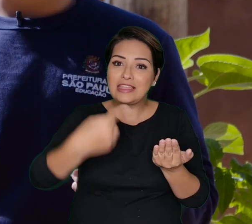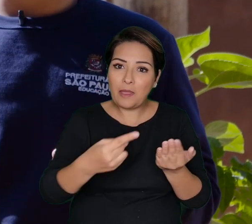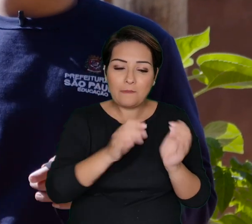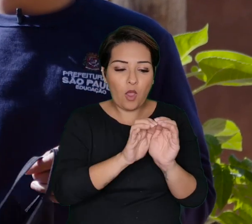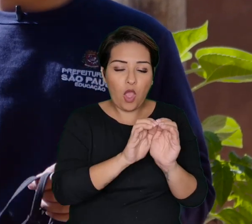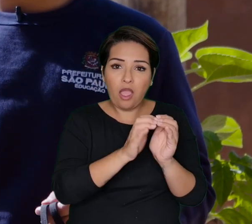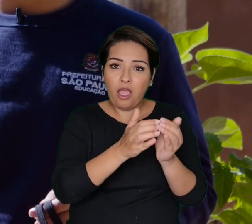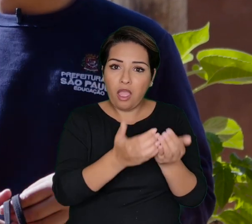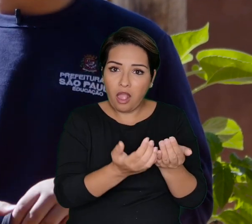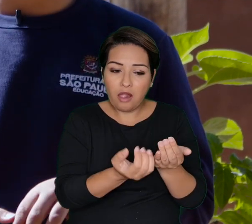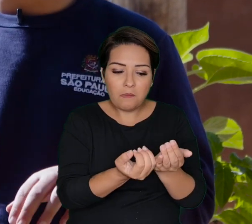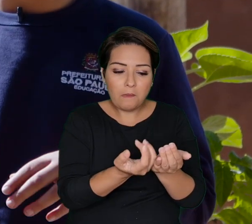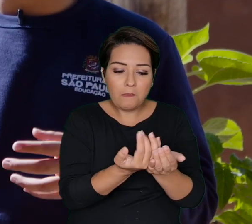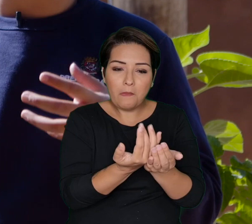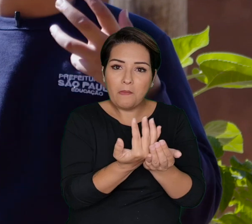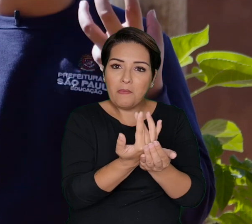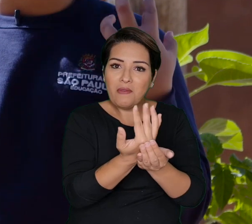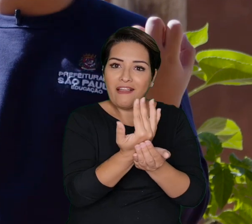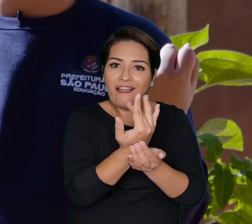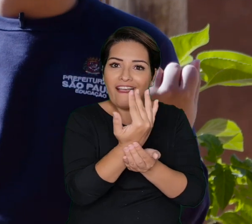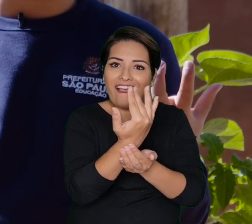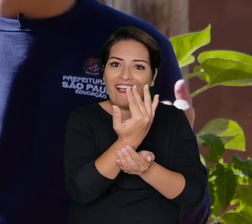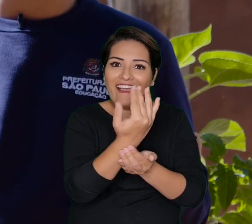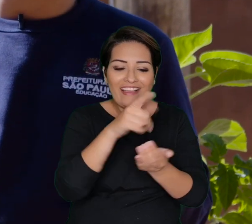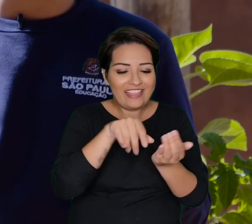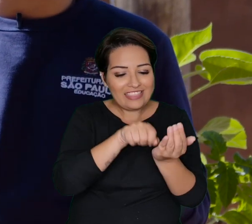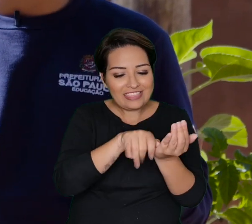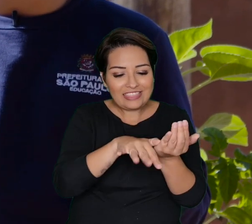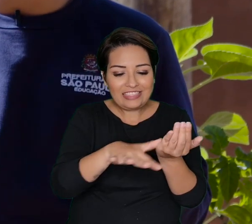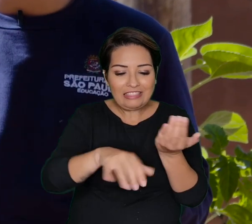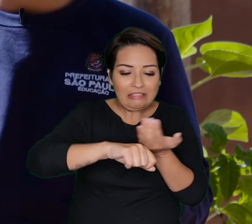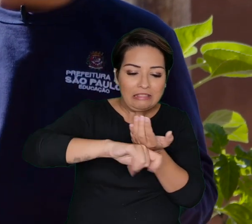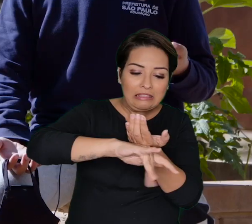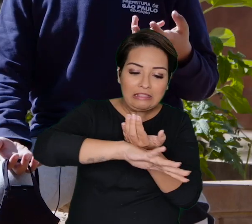depois que a casca abriu começou a crescer a raiz.